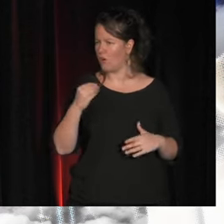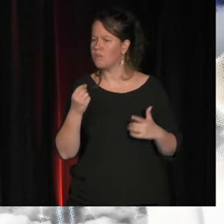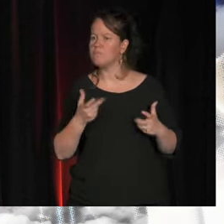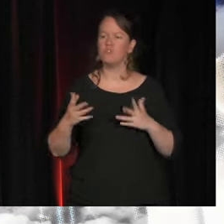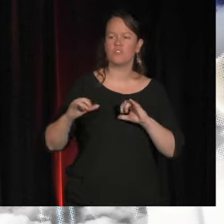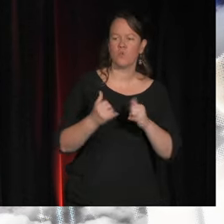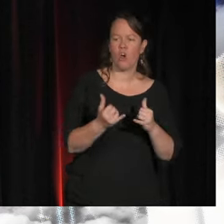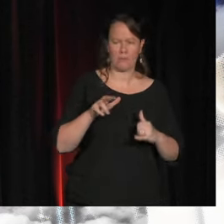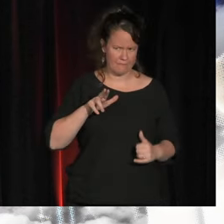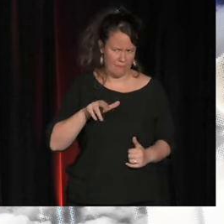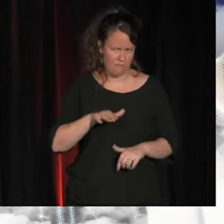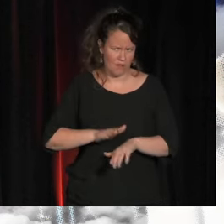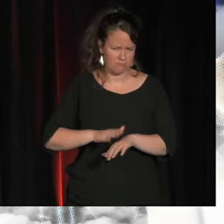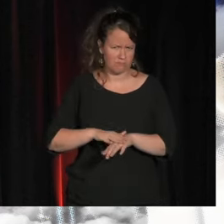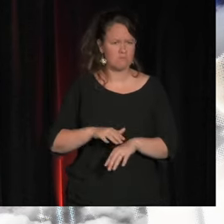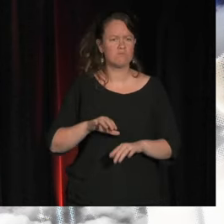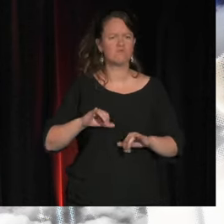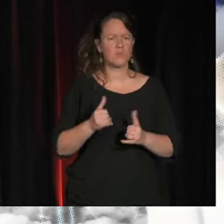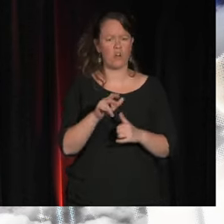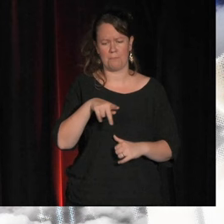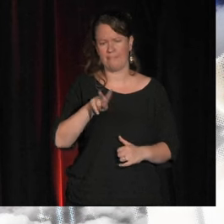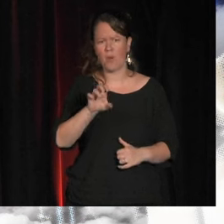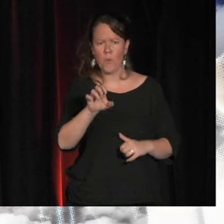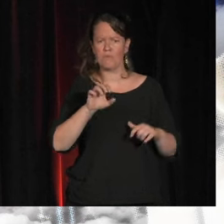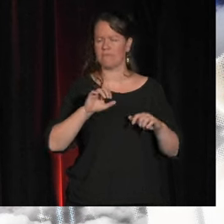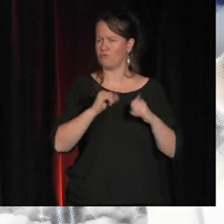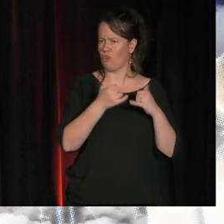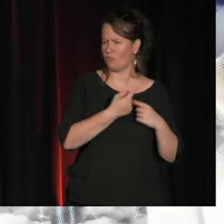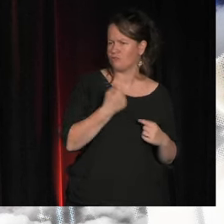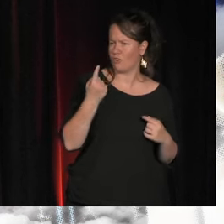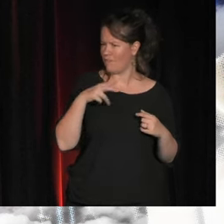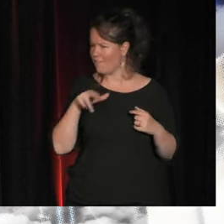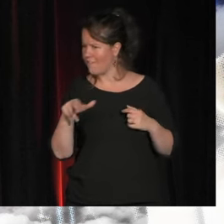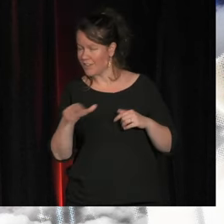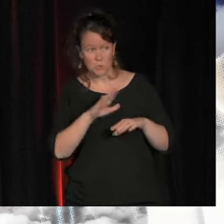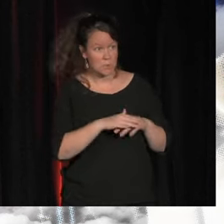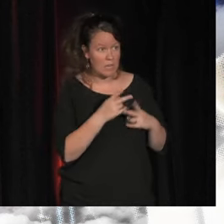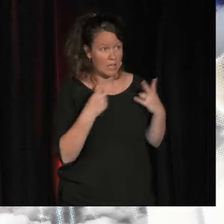mais le PvE arrive, ne vous inquiétez pas." Et le PvE, maintenant on sait qu'il ne viendra pas. Oui, il est sorti…